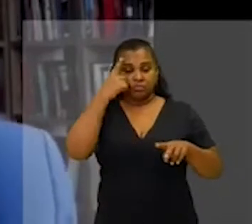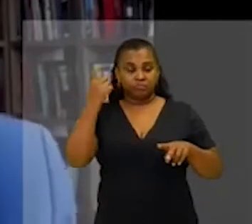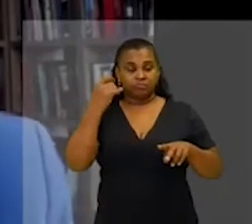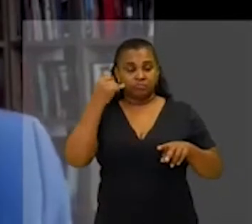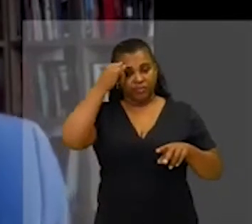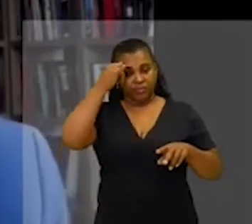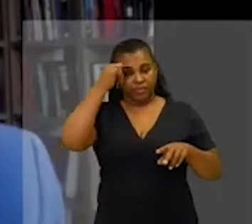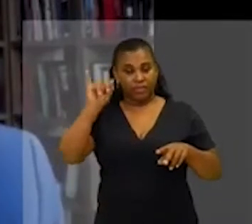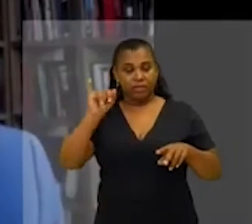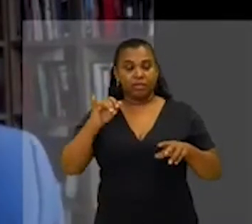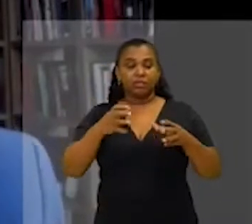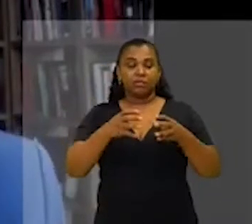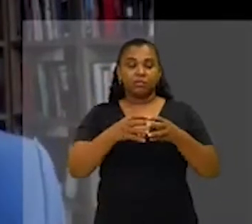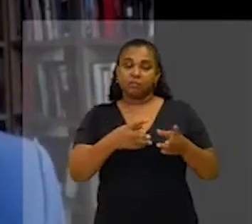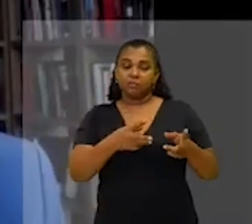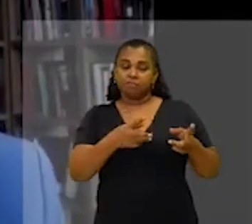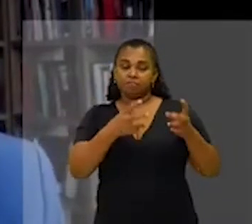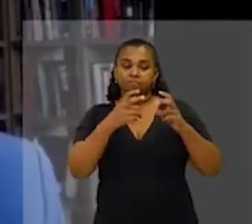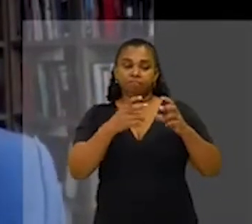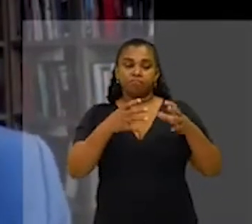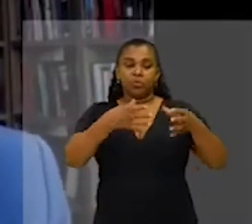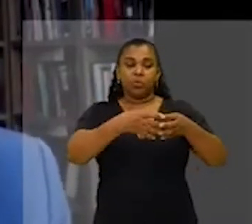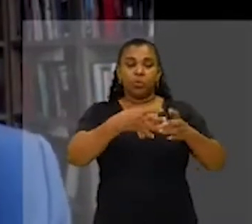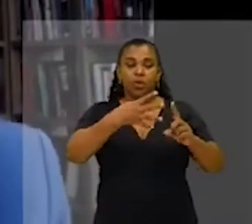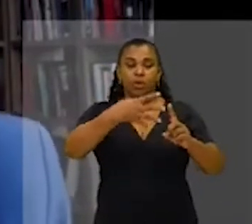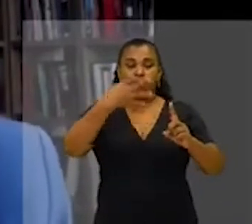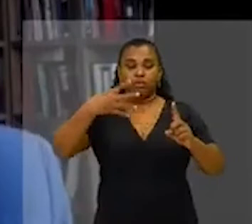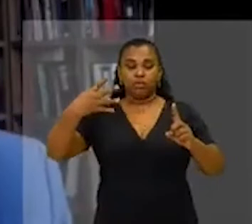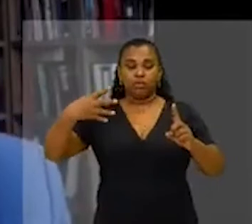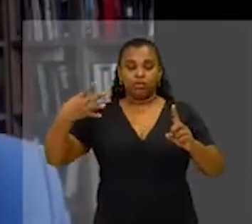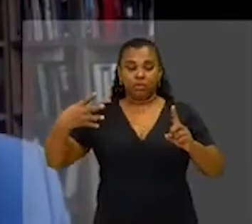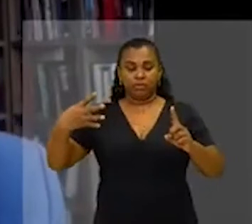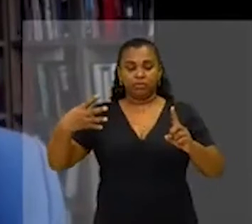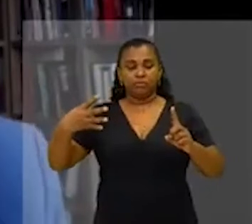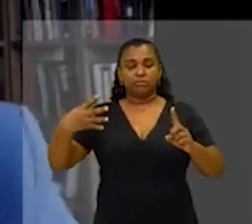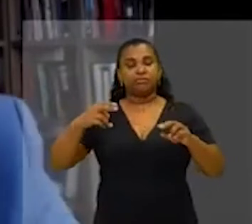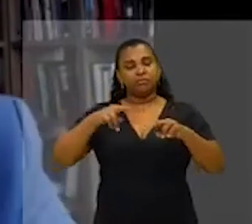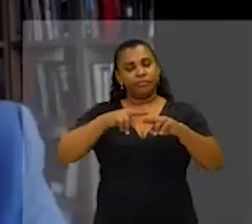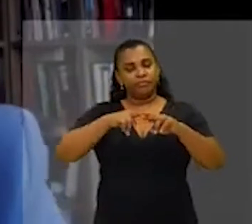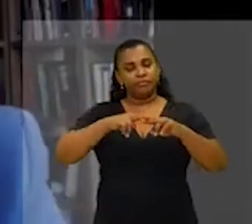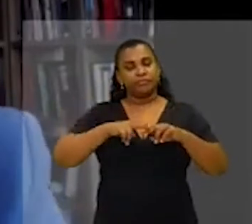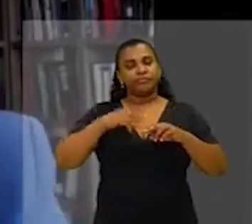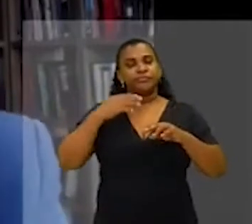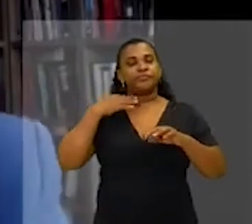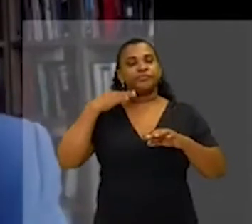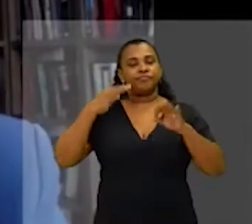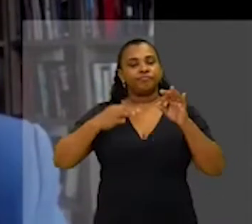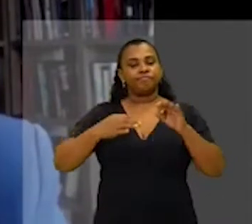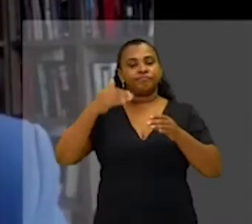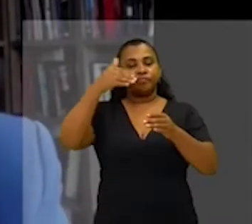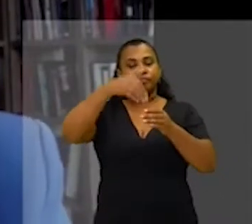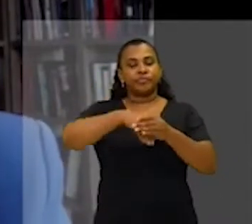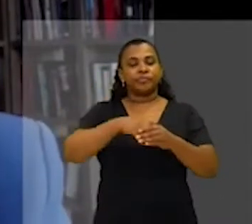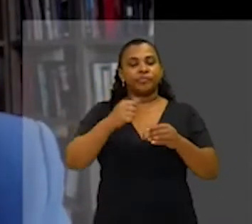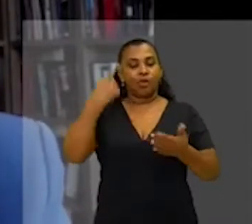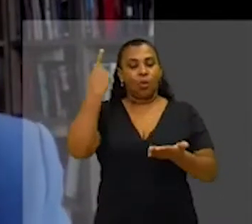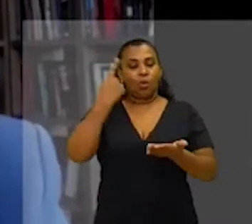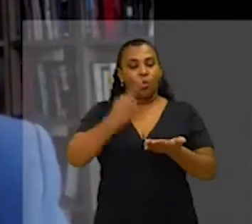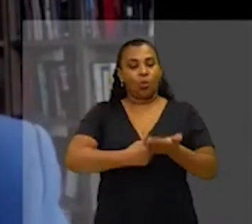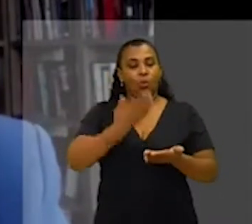LGBT yamai portanto a justiça eleitoral tem que fazer um compromisso das eleições 2002 começar a